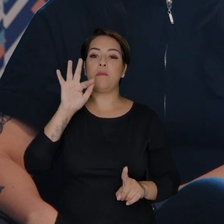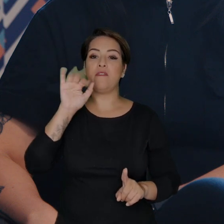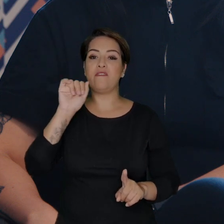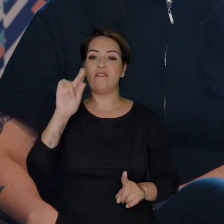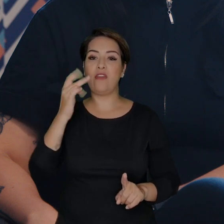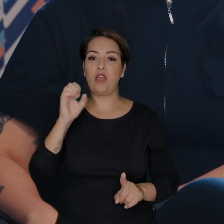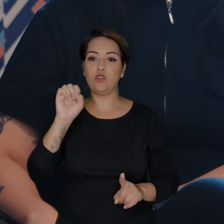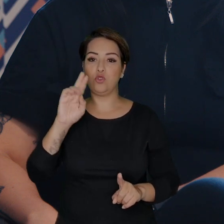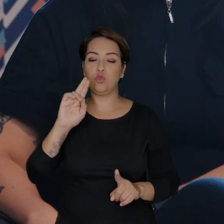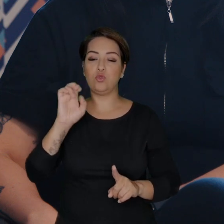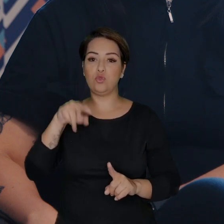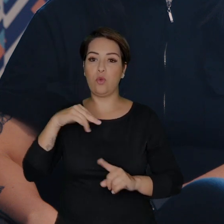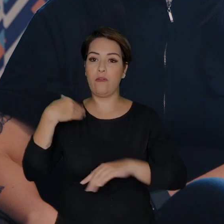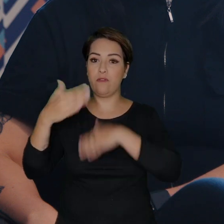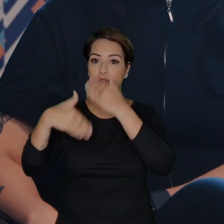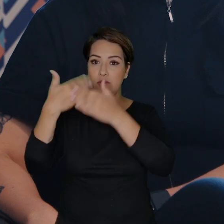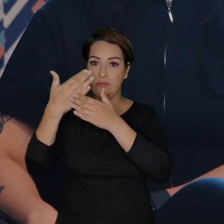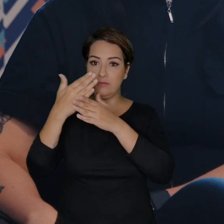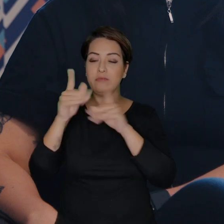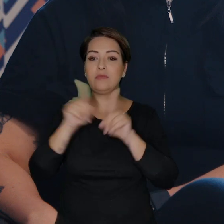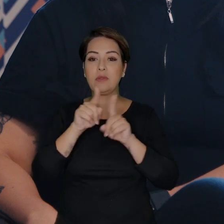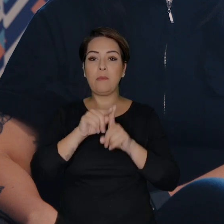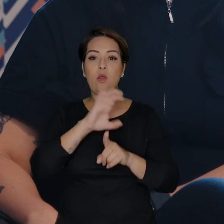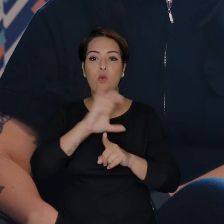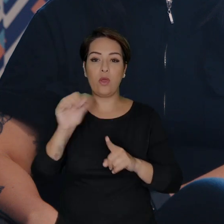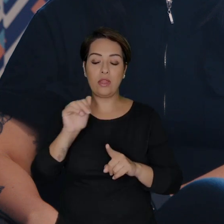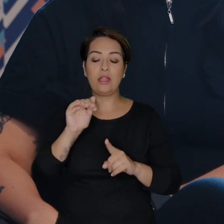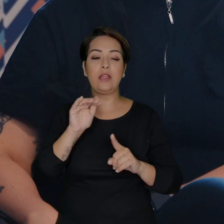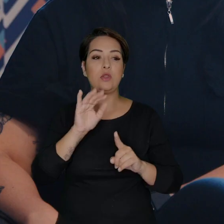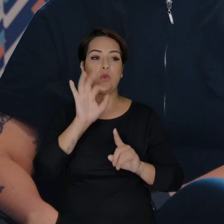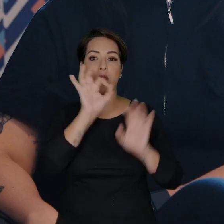e também sou pesquisadora do Índice de Transparência da Moda Brasil.